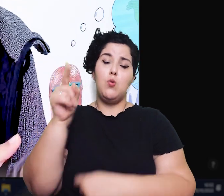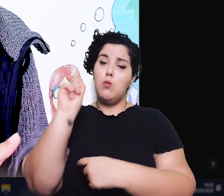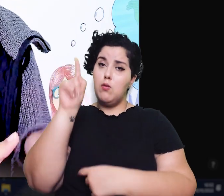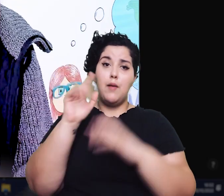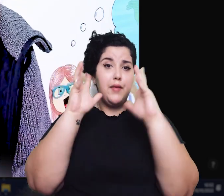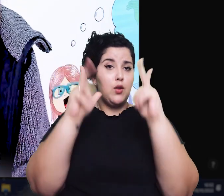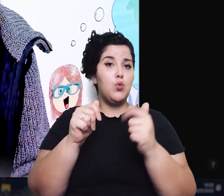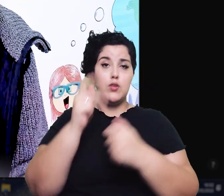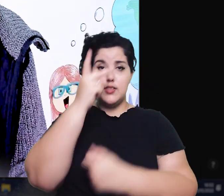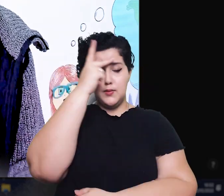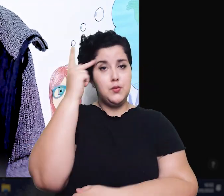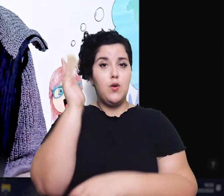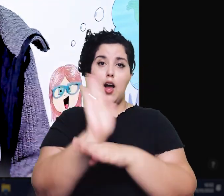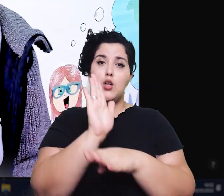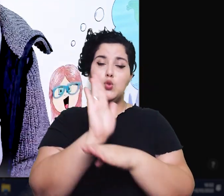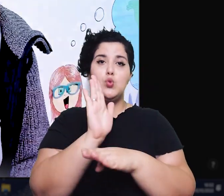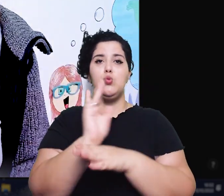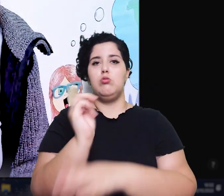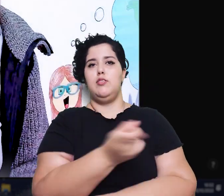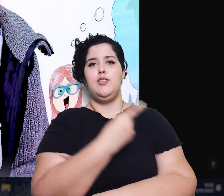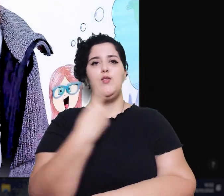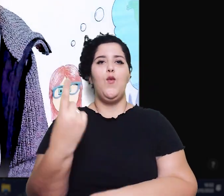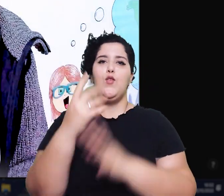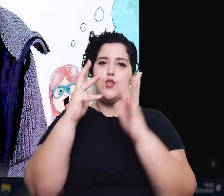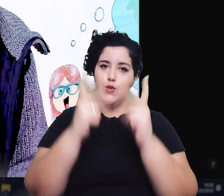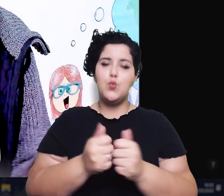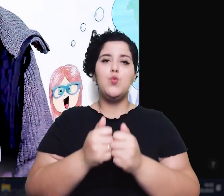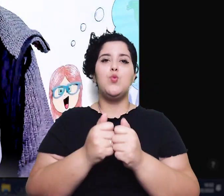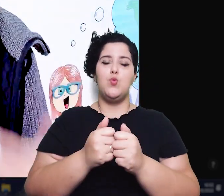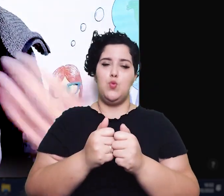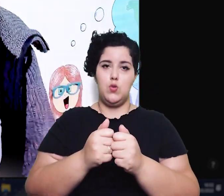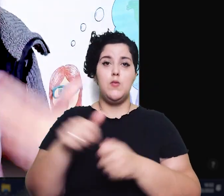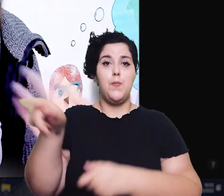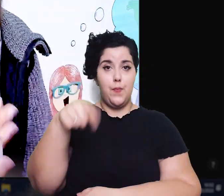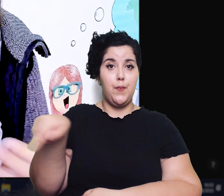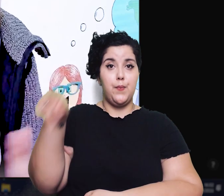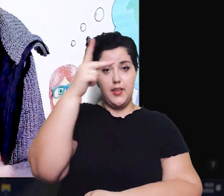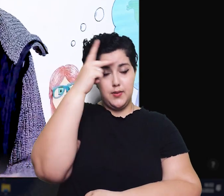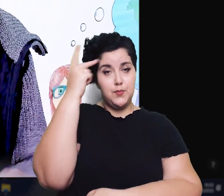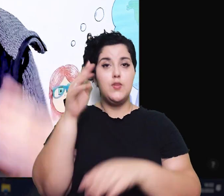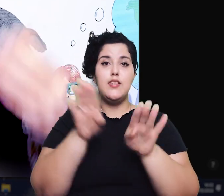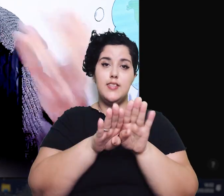pra todo mundo quase, sabe? Inclusive pras pessoas que eu entrevistei foi algo que foi muito citado essa questão de